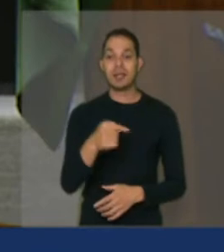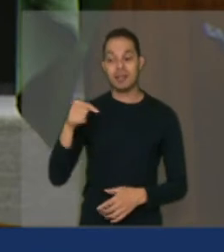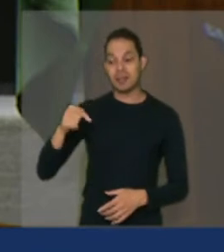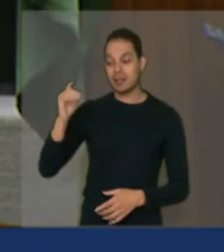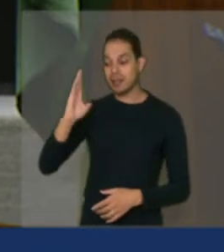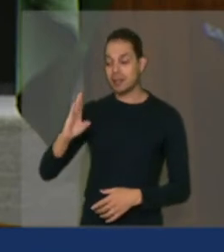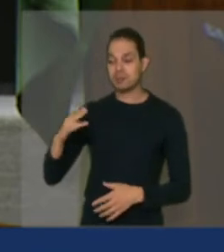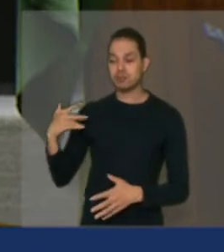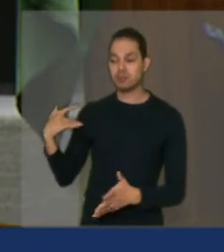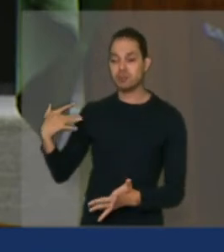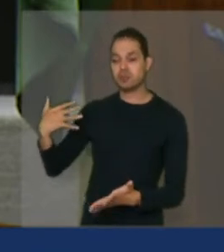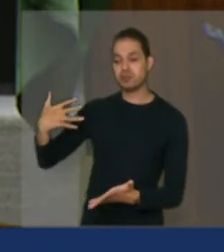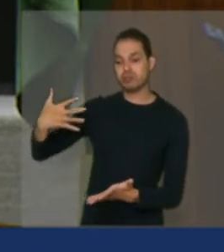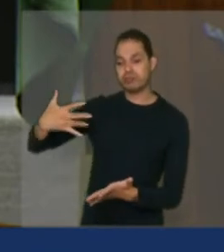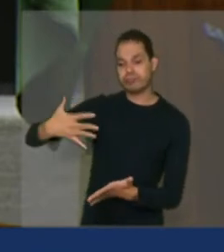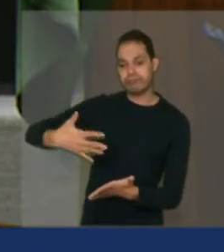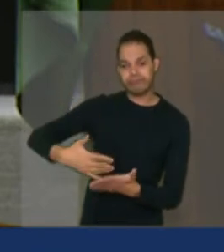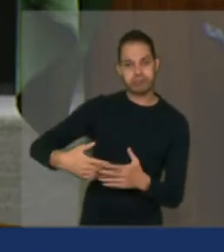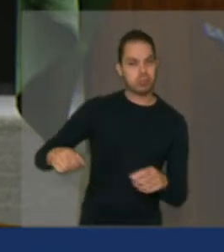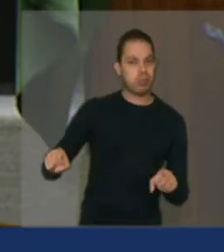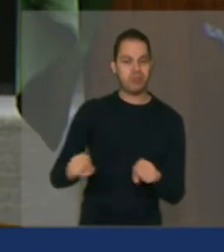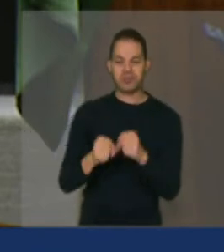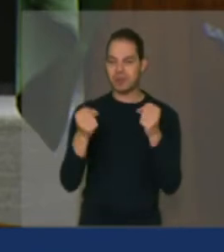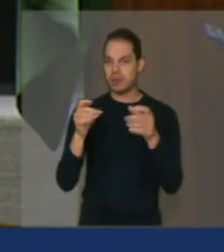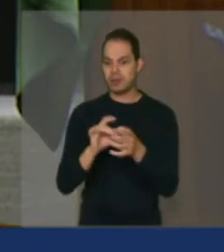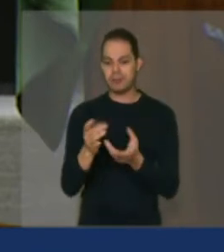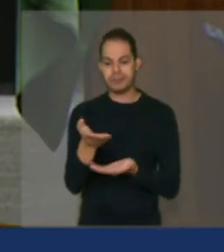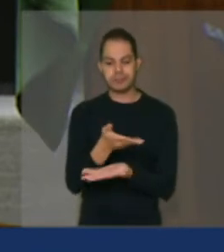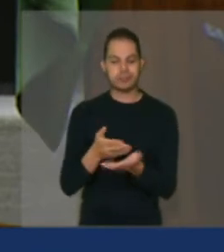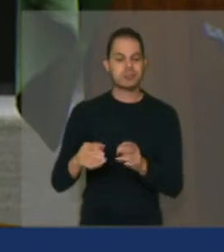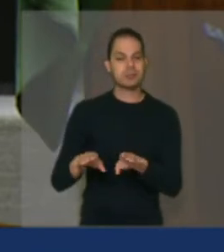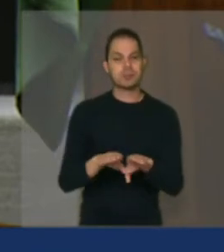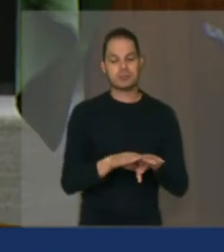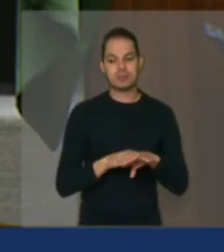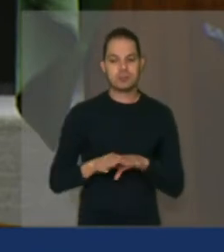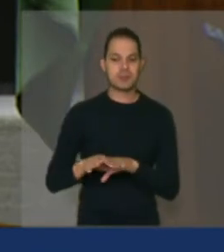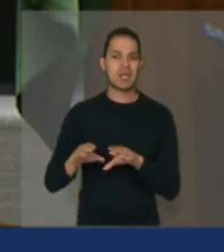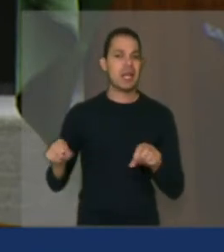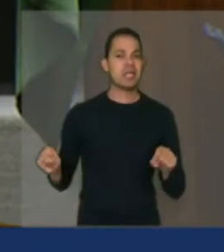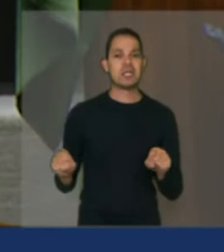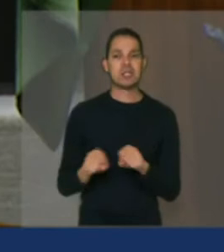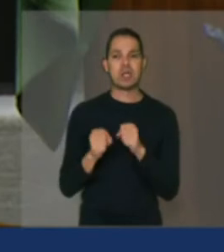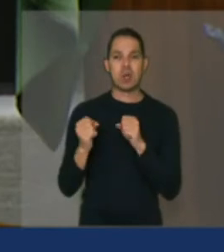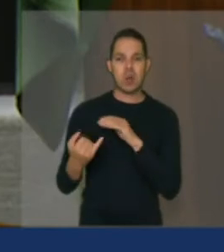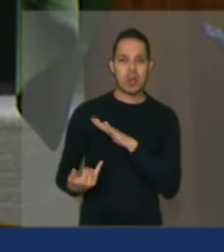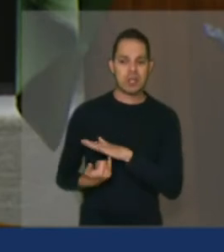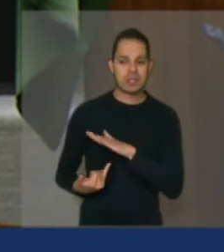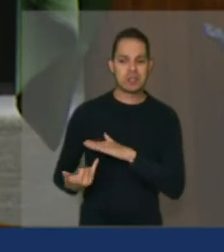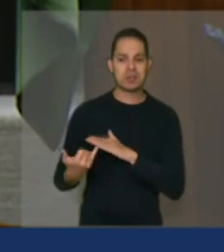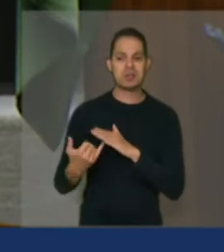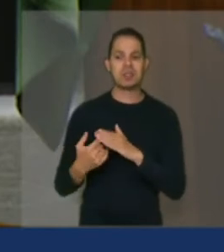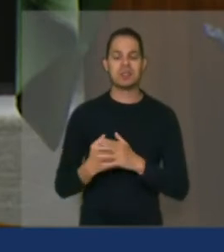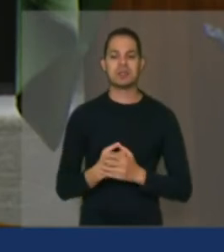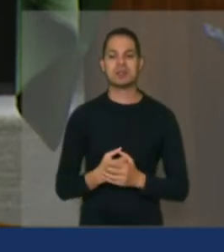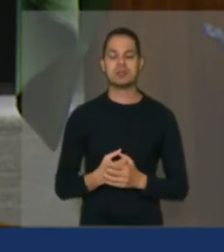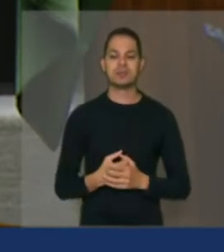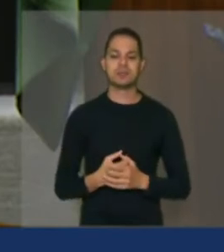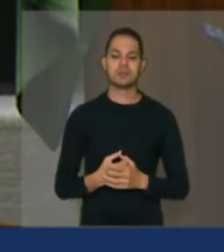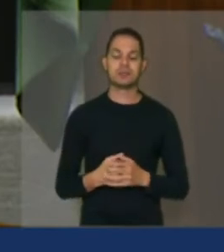HISTÓRIA DESTROEM O TECIDO DEMOCRÁTICO, DESTROEM AS NOSSAS INSTITUIÇÕES E